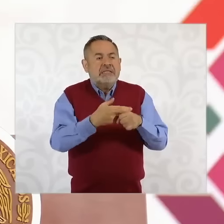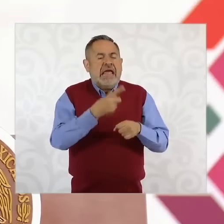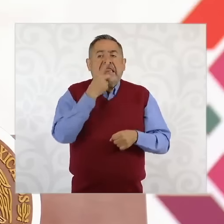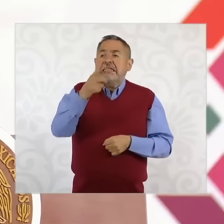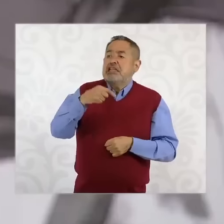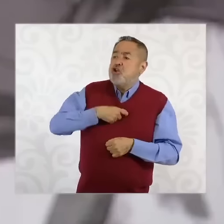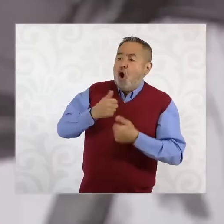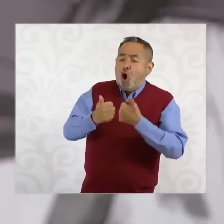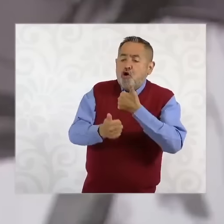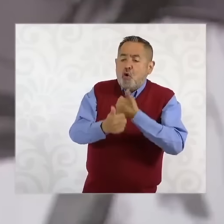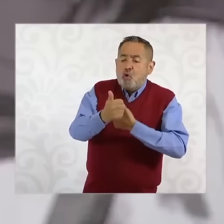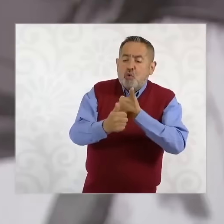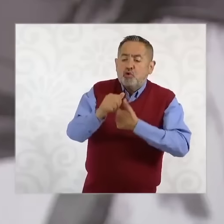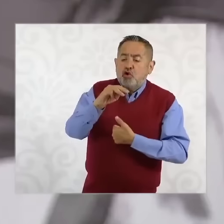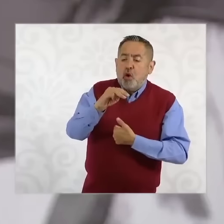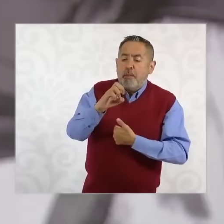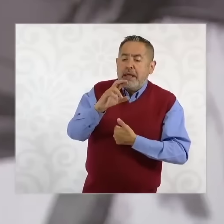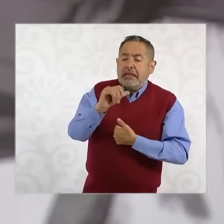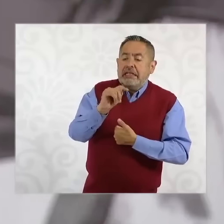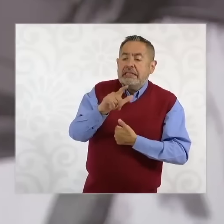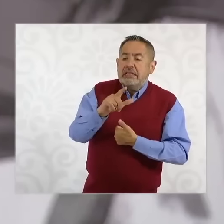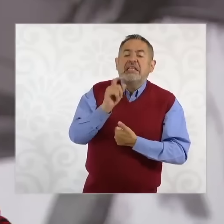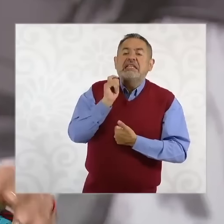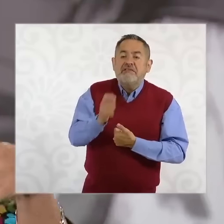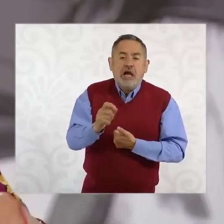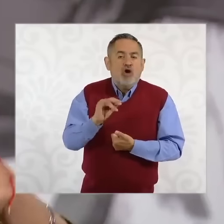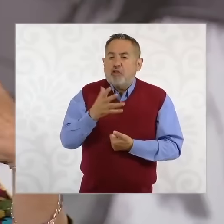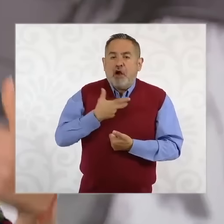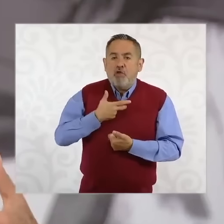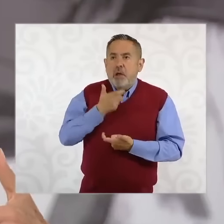porque no tiene capacidad para pagar a sus acreedores. Entonces entra un juez